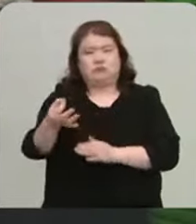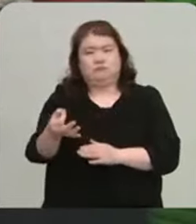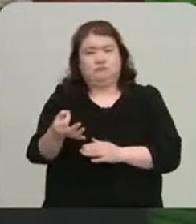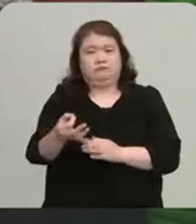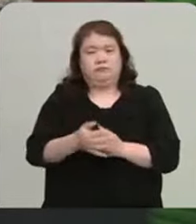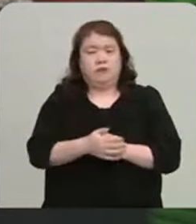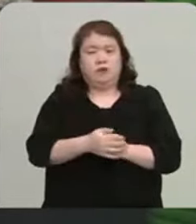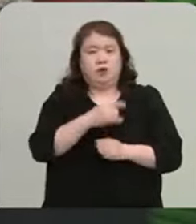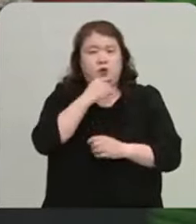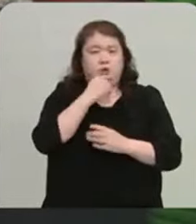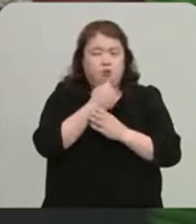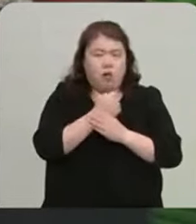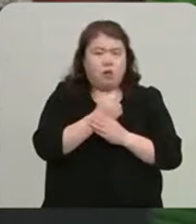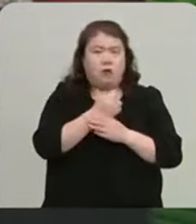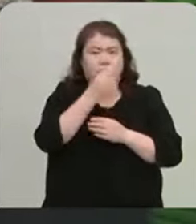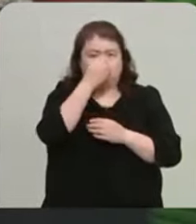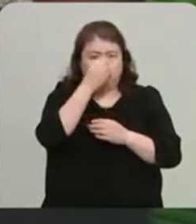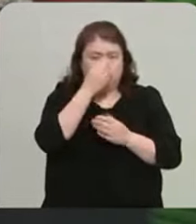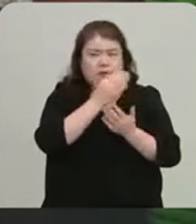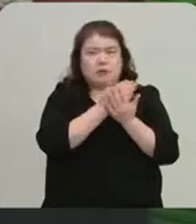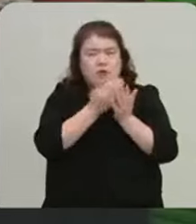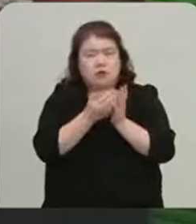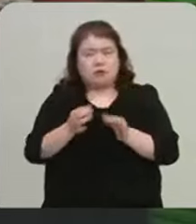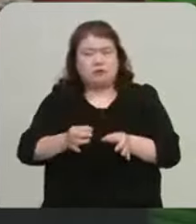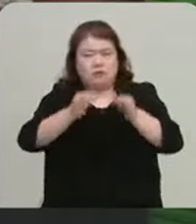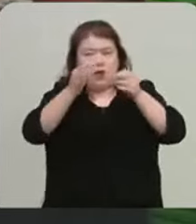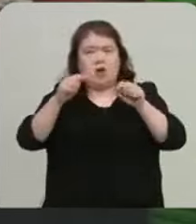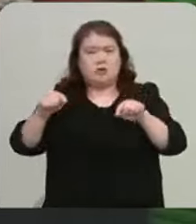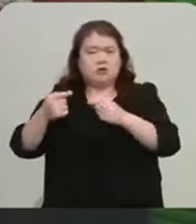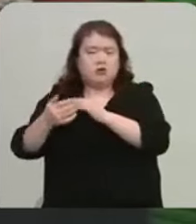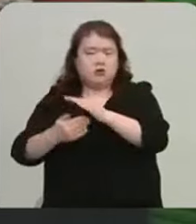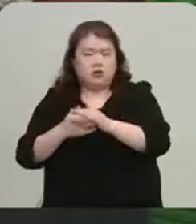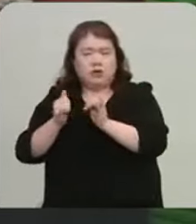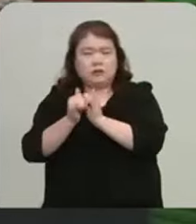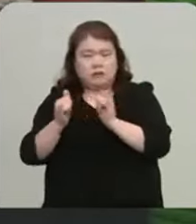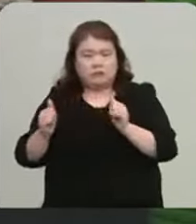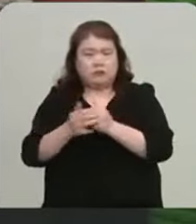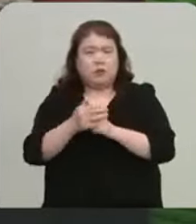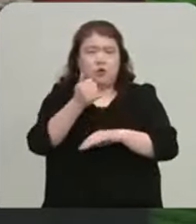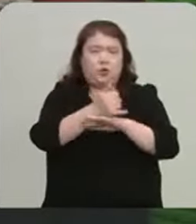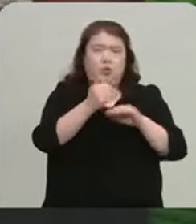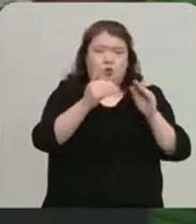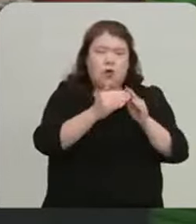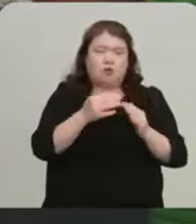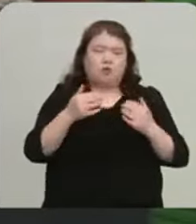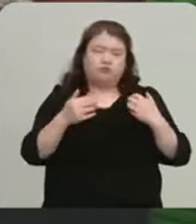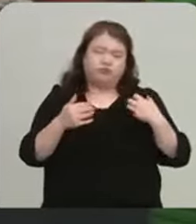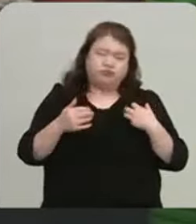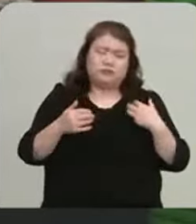과일 가격 고공 행진이 이어지면 서 설을 앞둔 소비자는 물론 일 선 농가에까지 부담이 되고 있습니다.